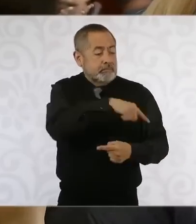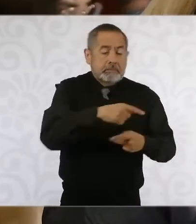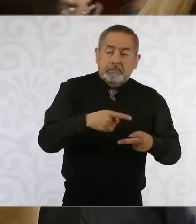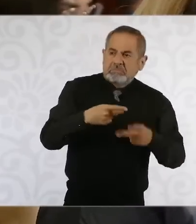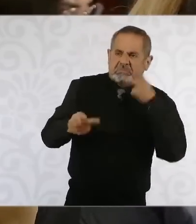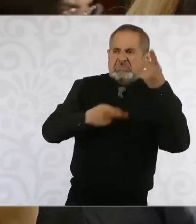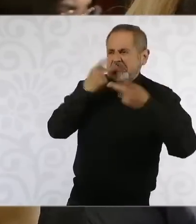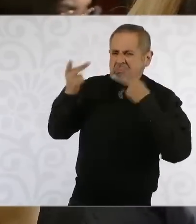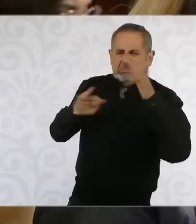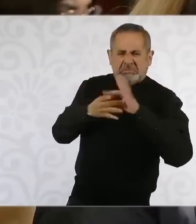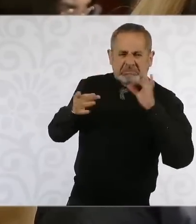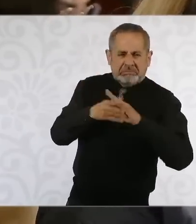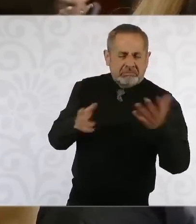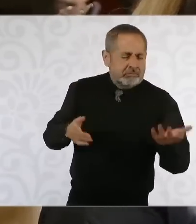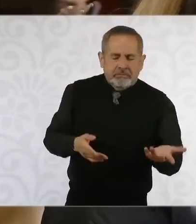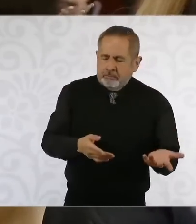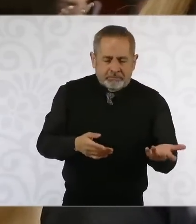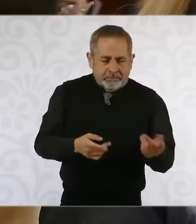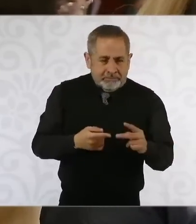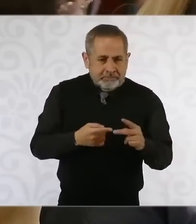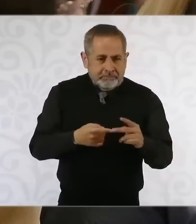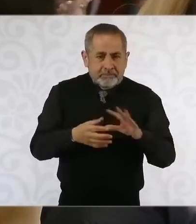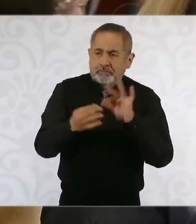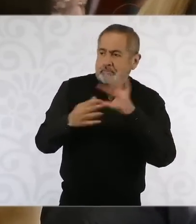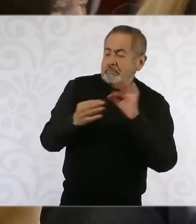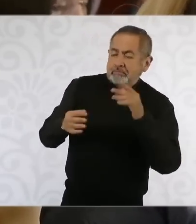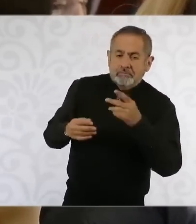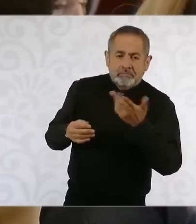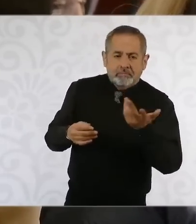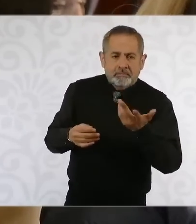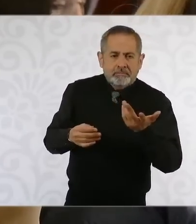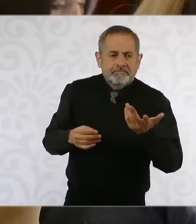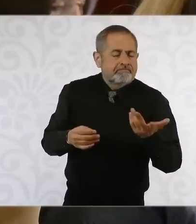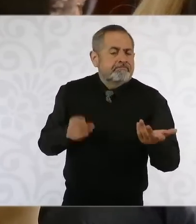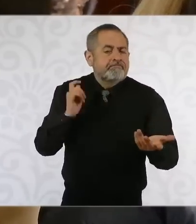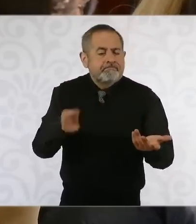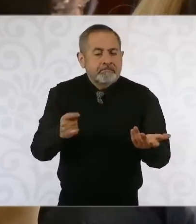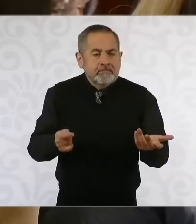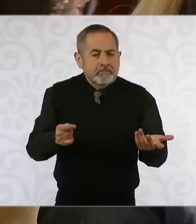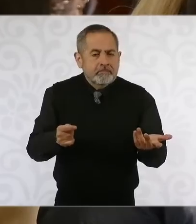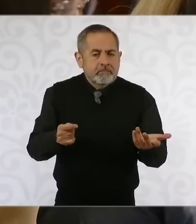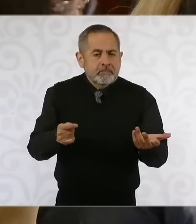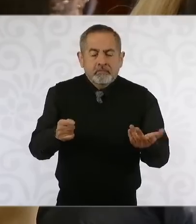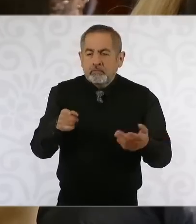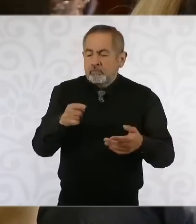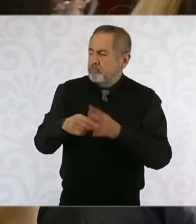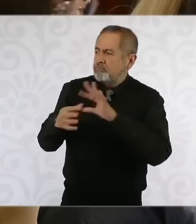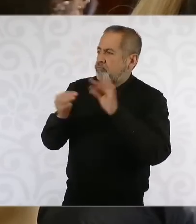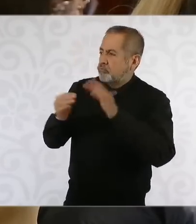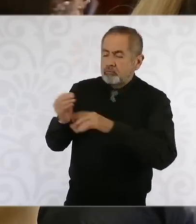iniciamos el año y se encontraron con que no hubo ningún aumento en las gasolinas que era lo que